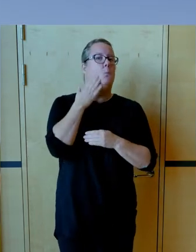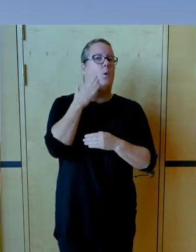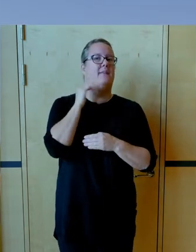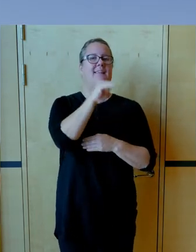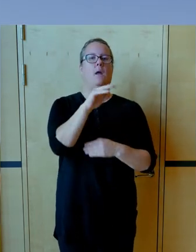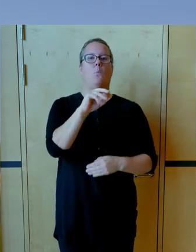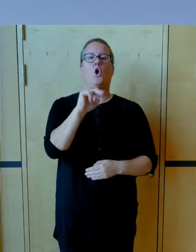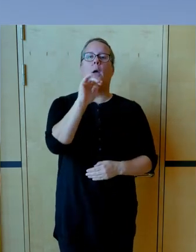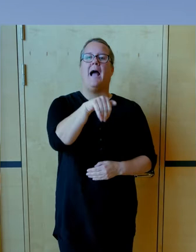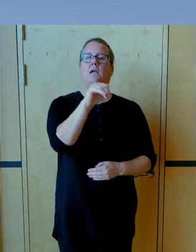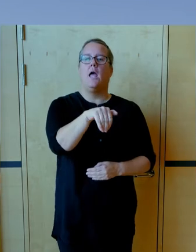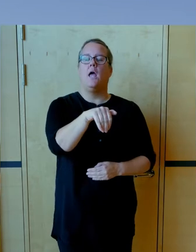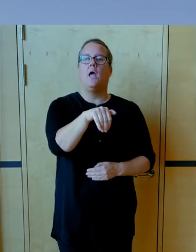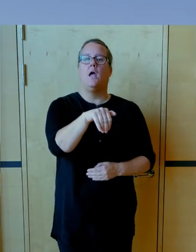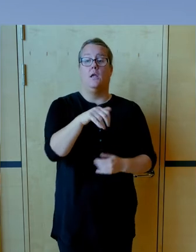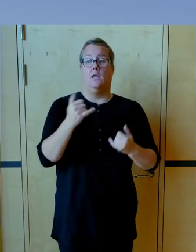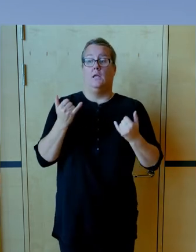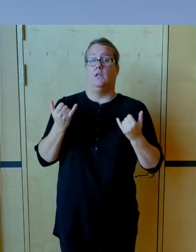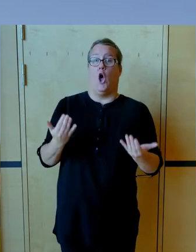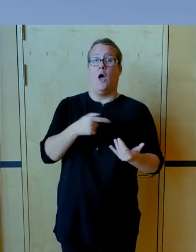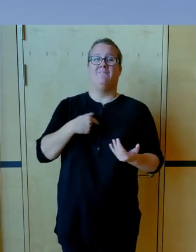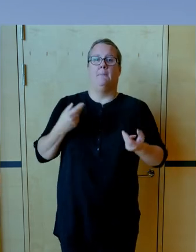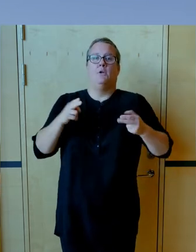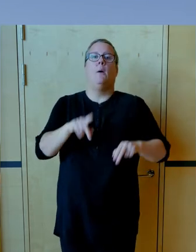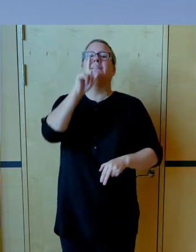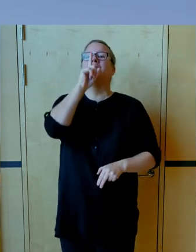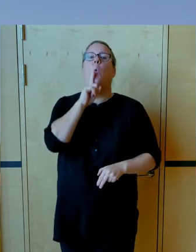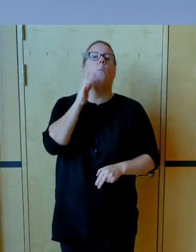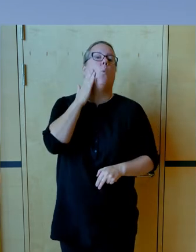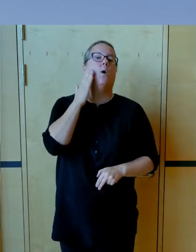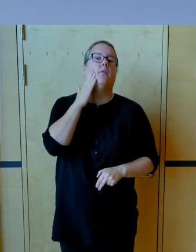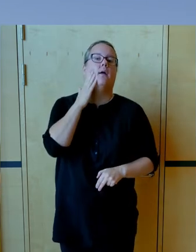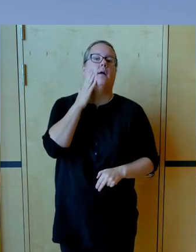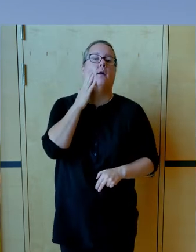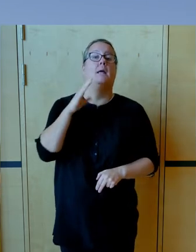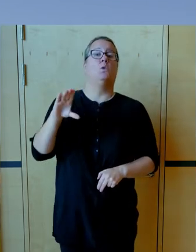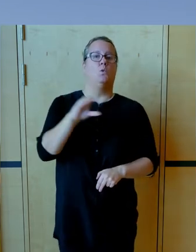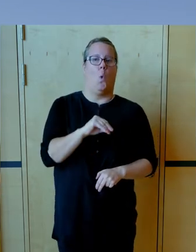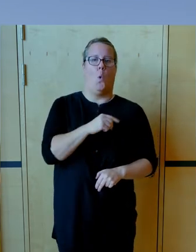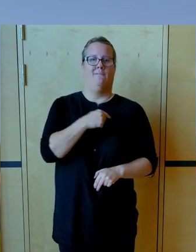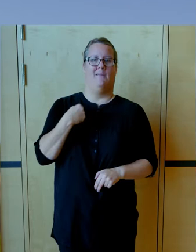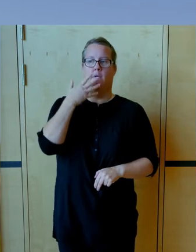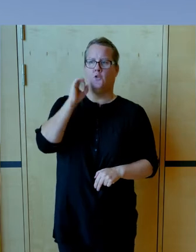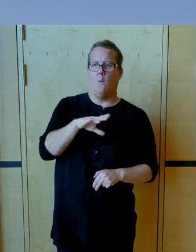Som kan klassas idag som små boende Och då var det typ frågan Små boende var det bästa alternativet